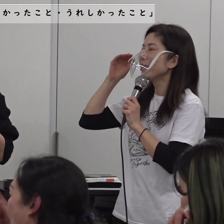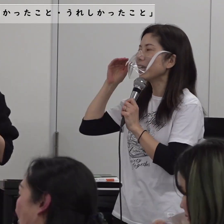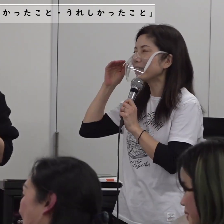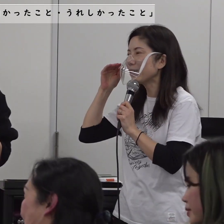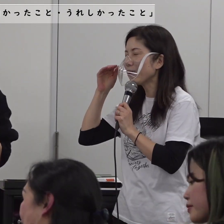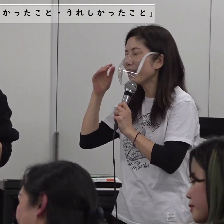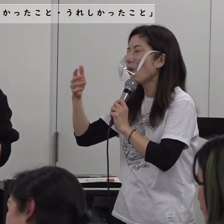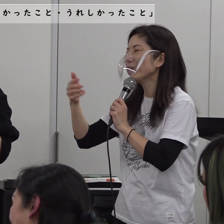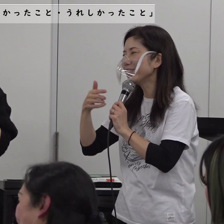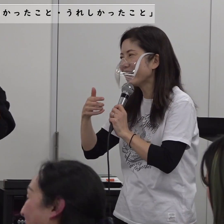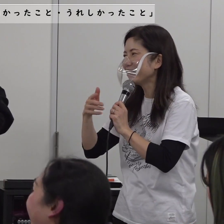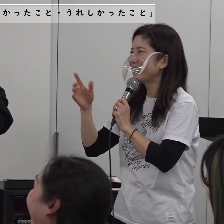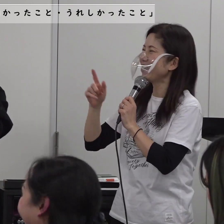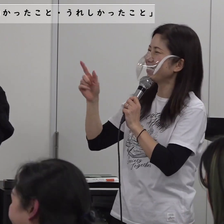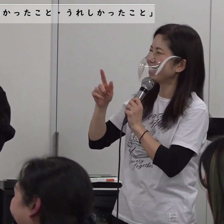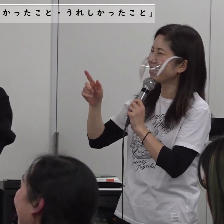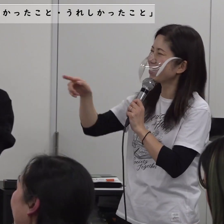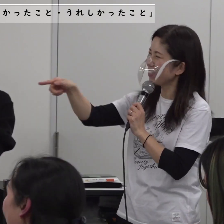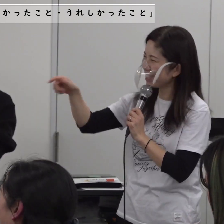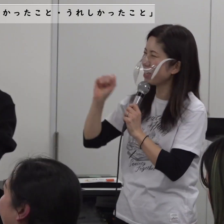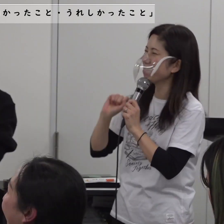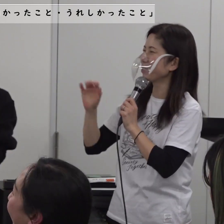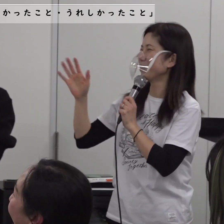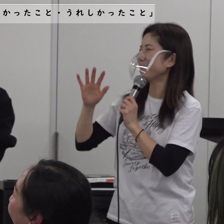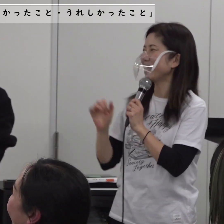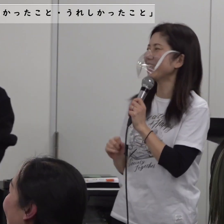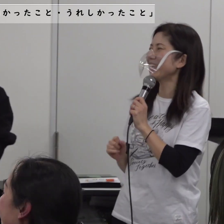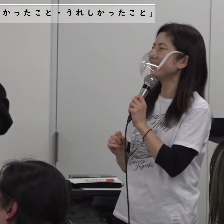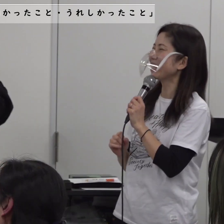もう泣き声を教えるっていう仕事はチャンプくんはいらないんだけれども